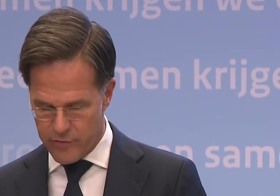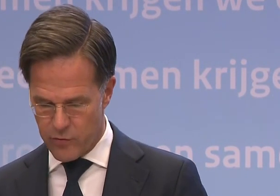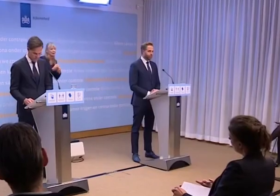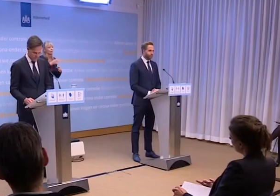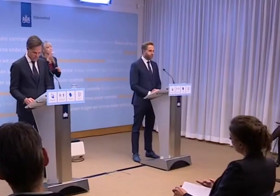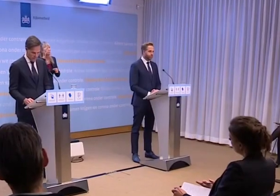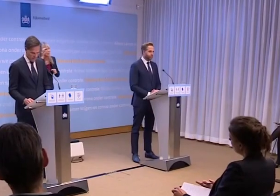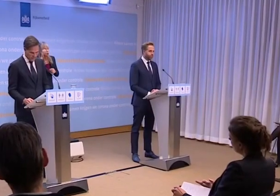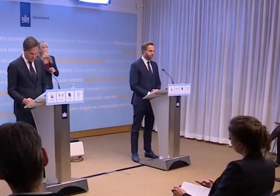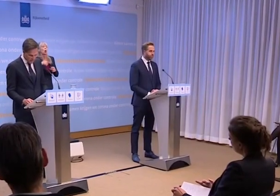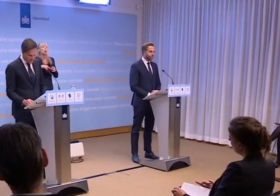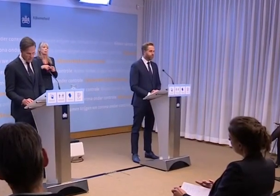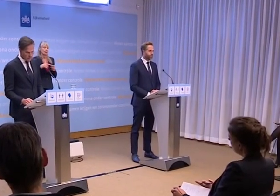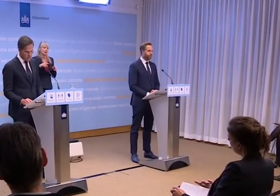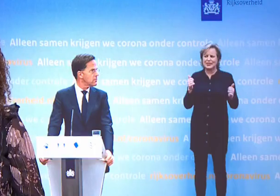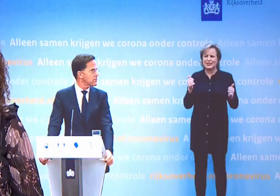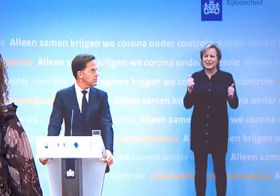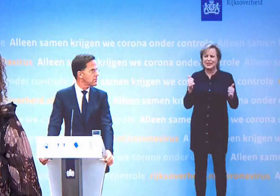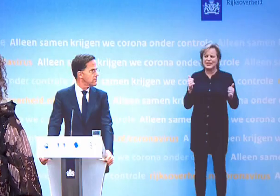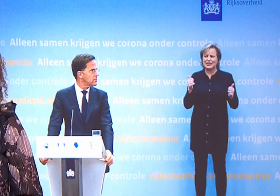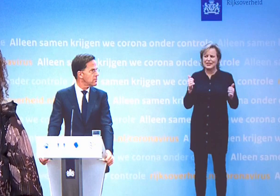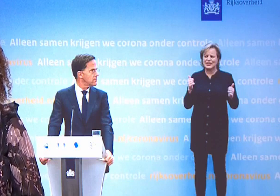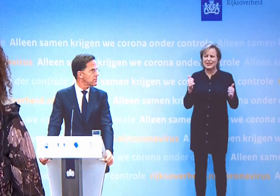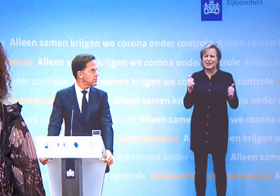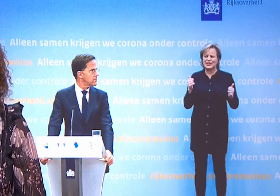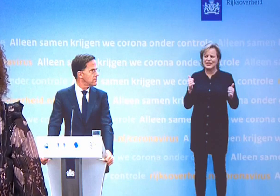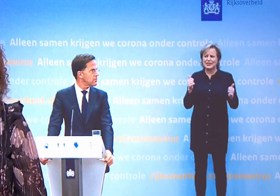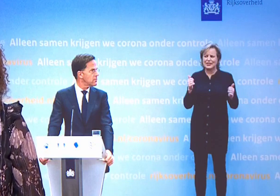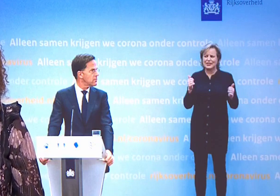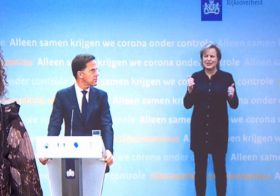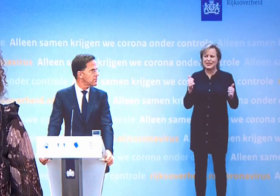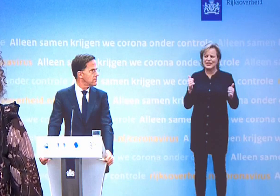zou zou je toch eigenlijk wel kunnen zeggen en de boodschap moet veel duidelijker zeggen die bronnen